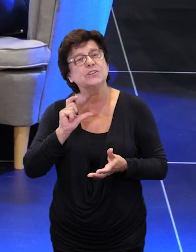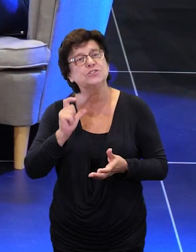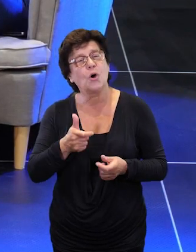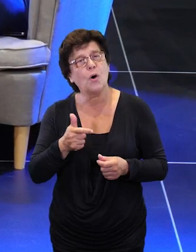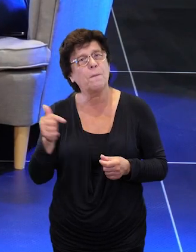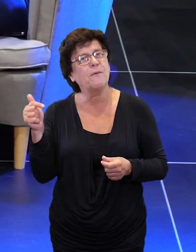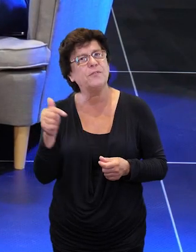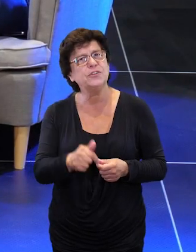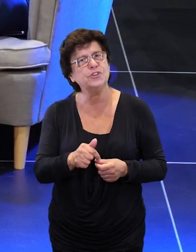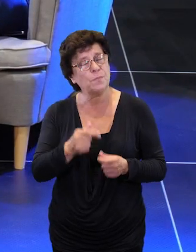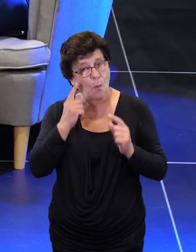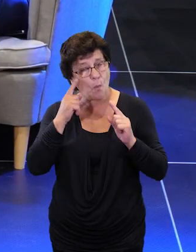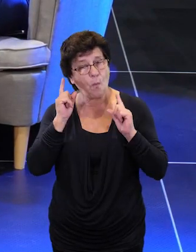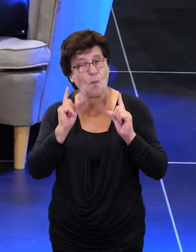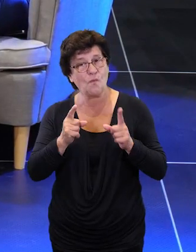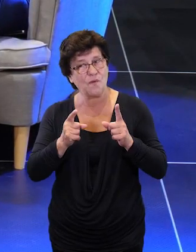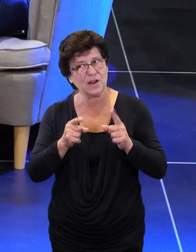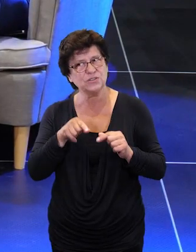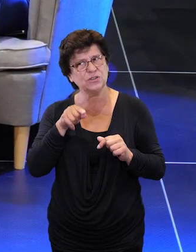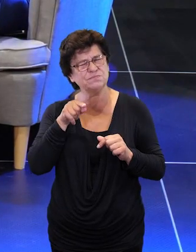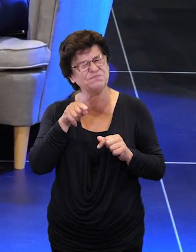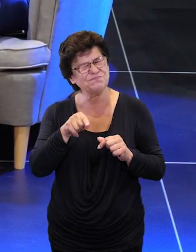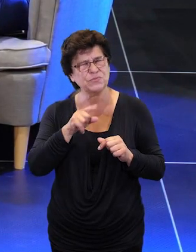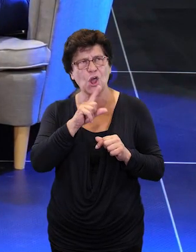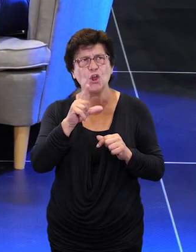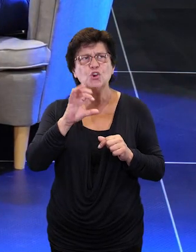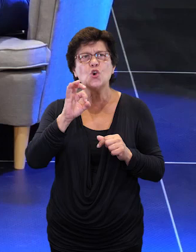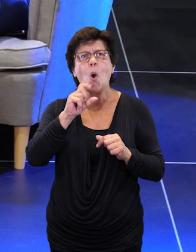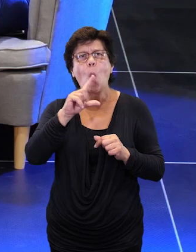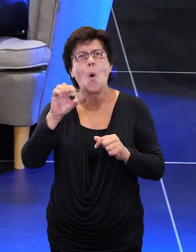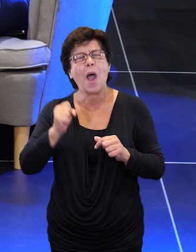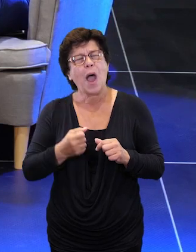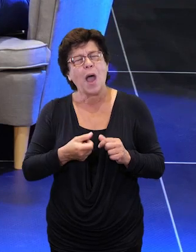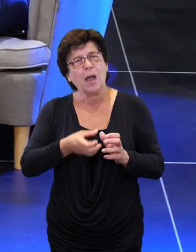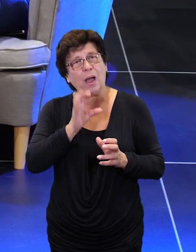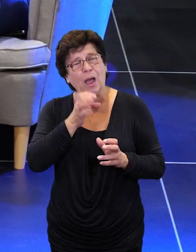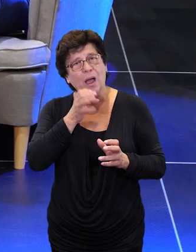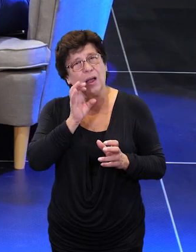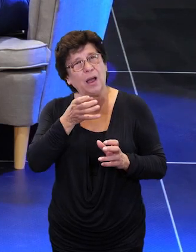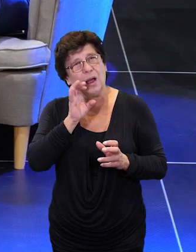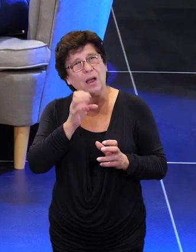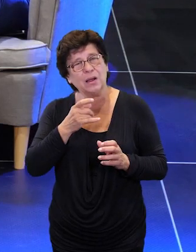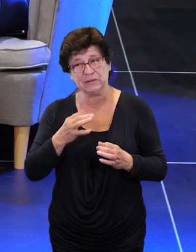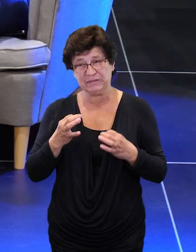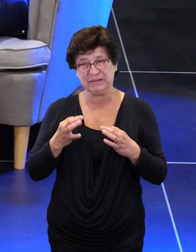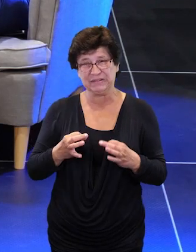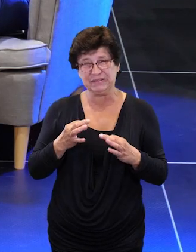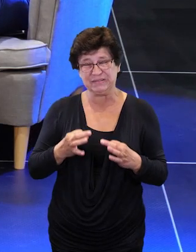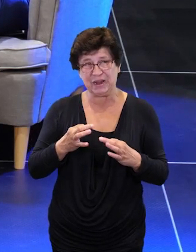Bo jednak to ziołolecznictwo jest częściej gdzieś stosowane,